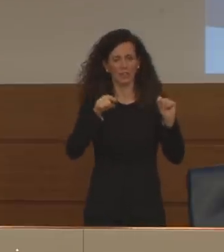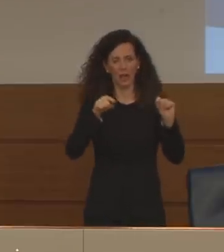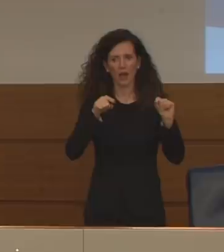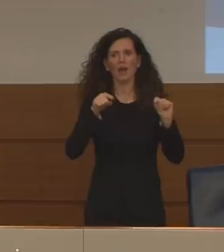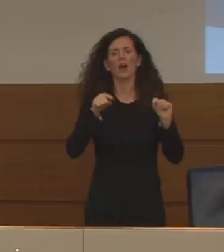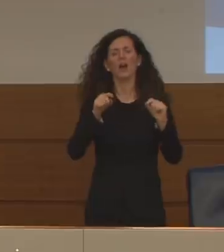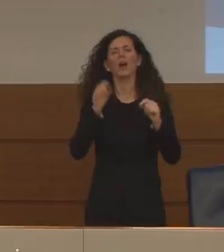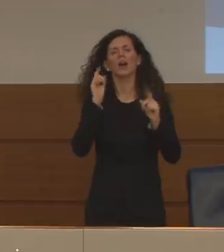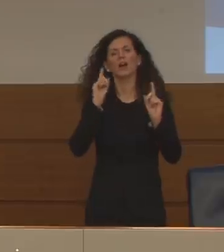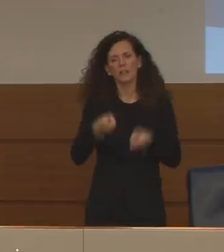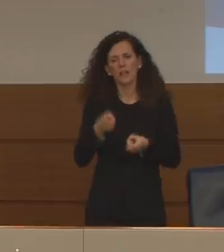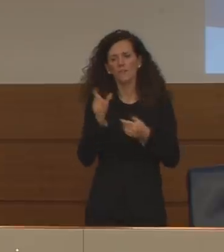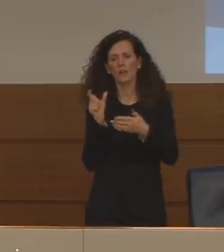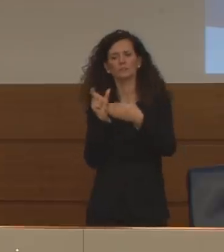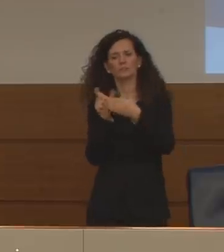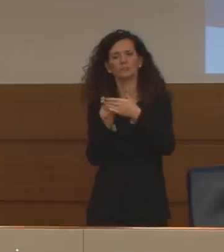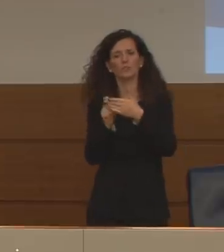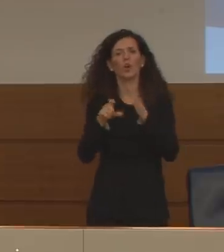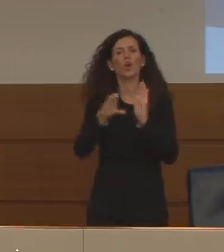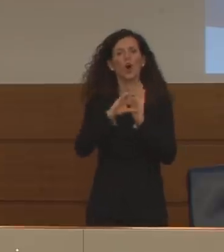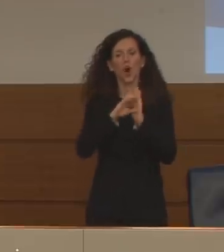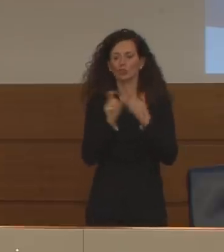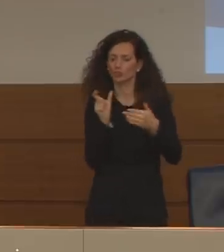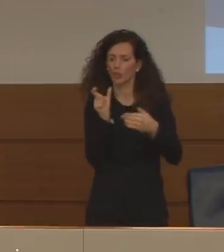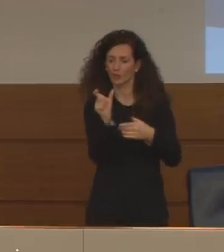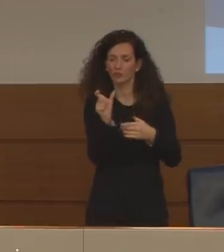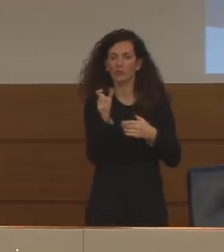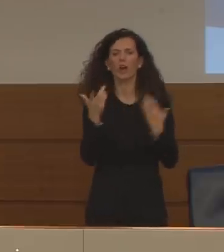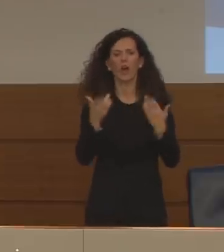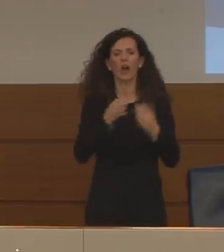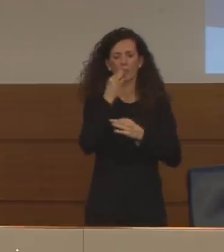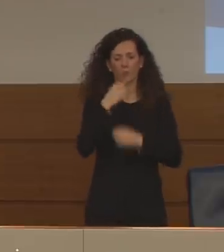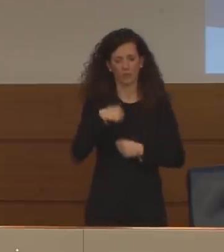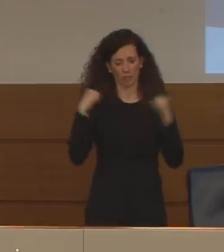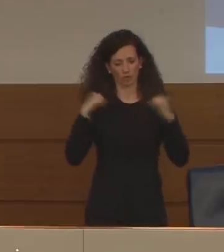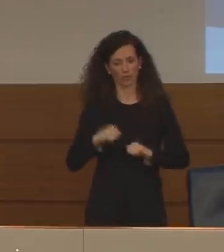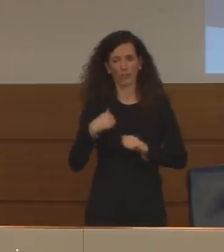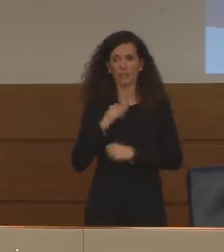codice per cui i cittadini non dovranno più recarsi dai medici di base per la